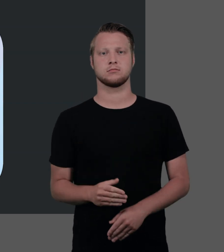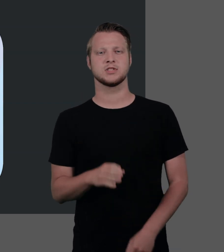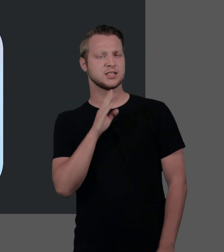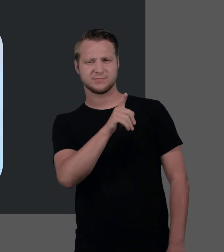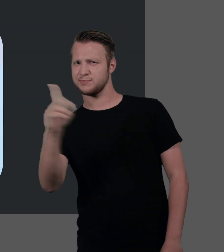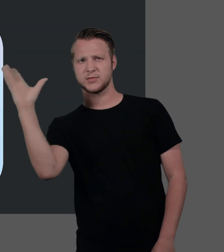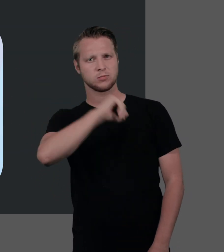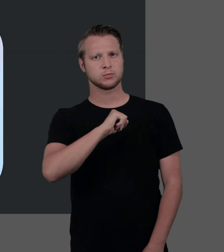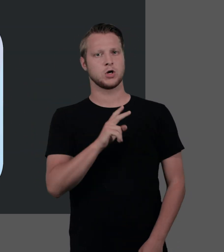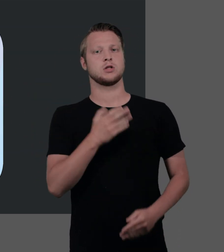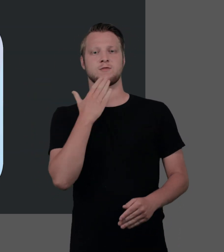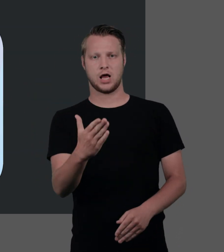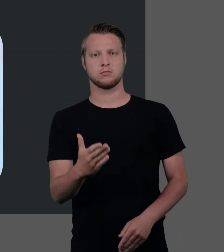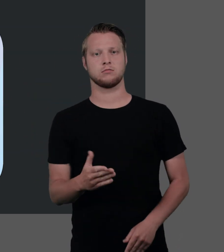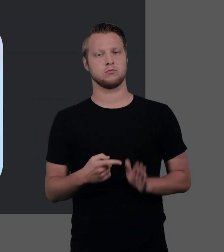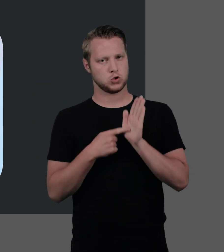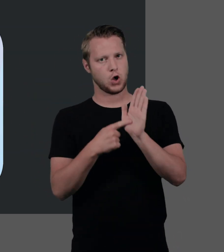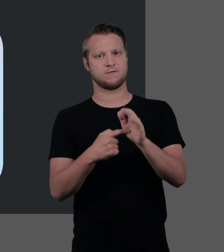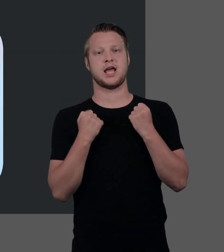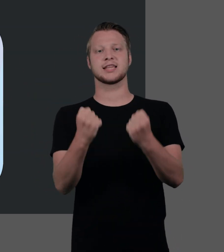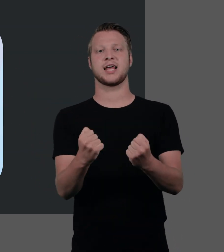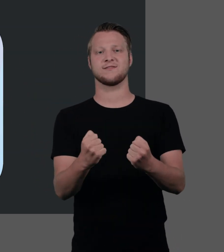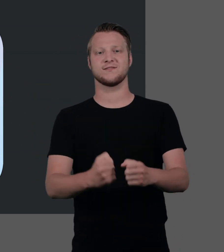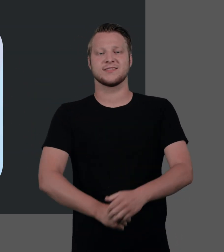als je iets niet begrijpt. Toon initiatief.